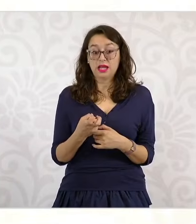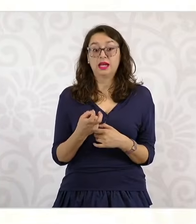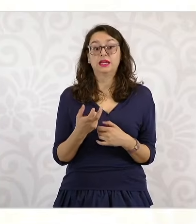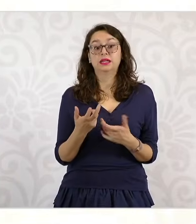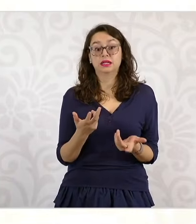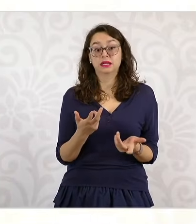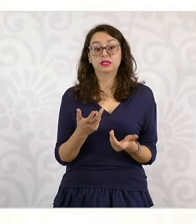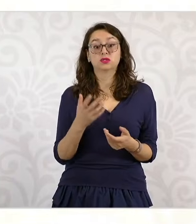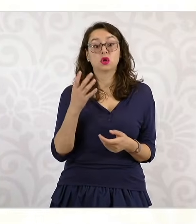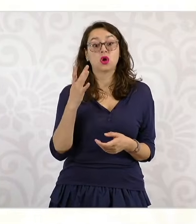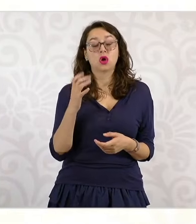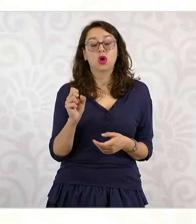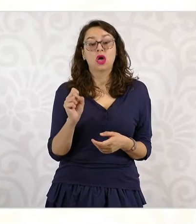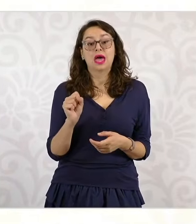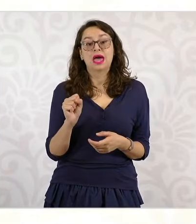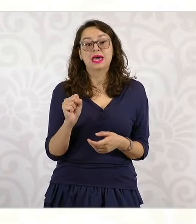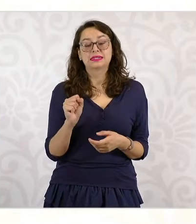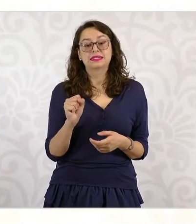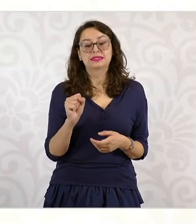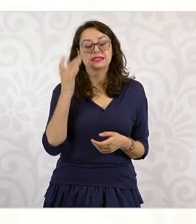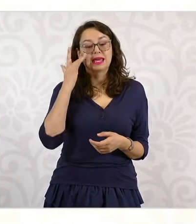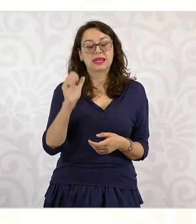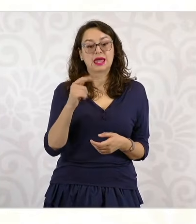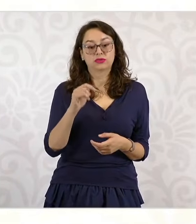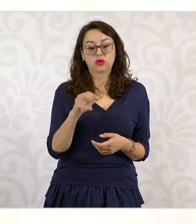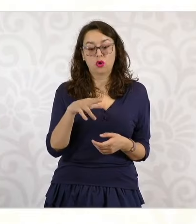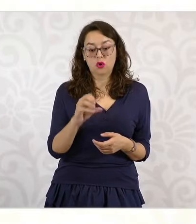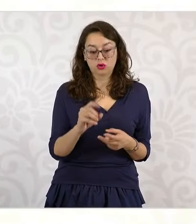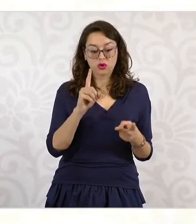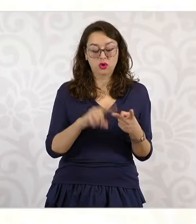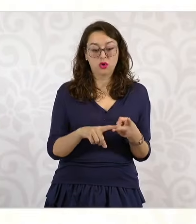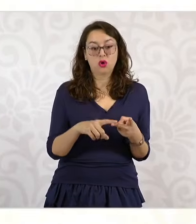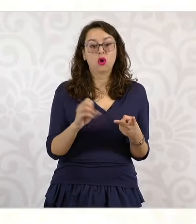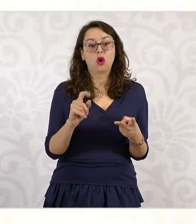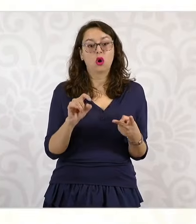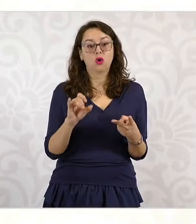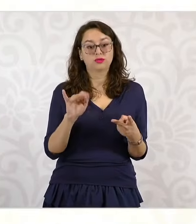ah, San Antonio y Monterrey se ha desarrollado intensamente en los últimos 5 años y ha creado